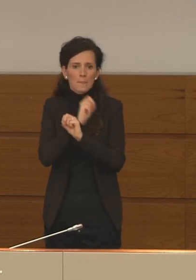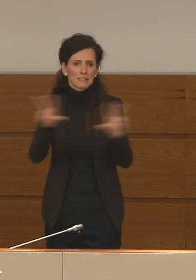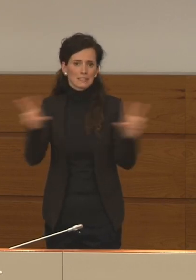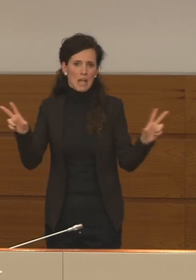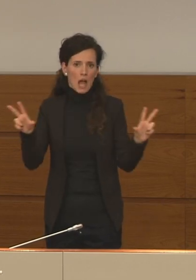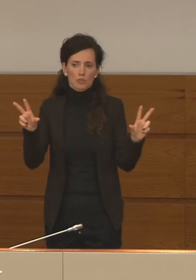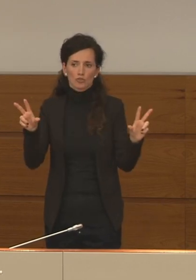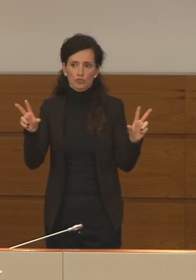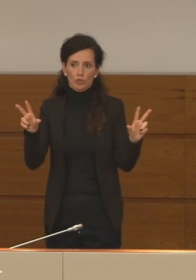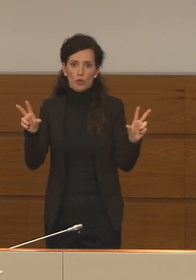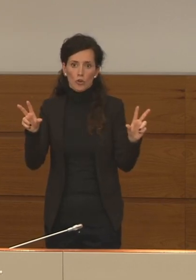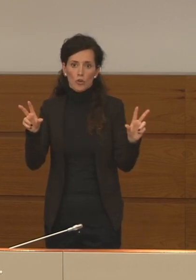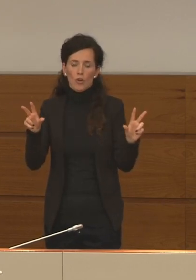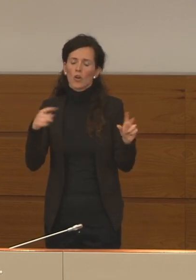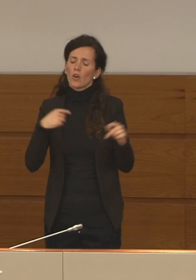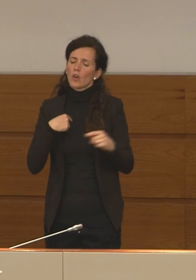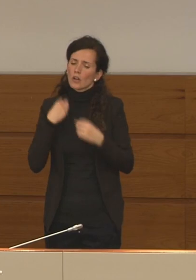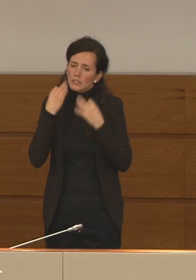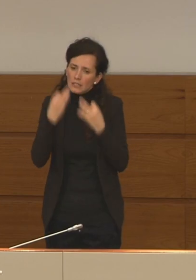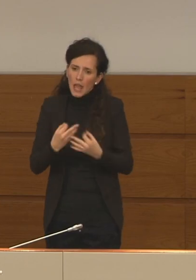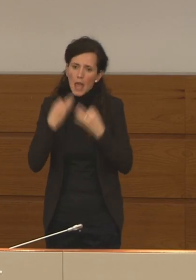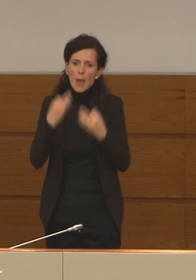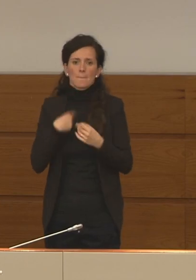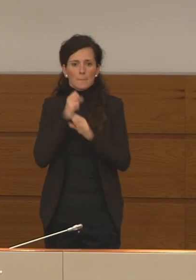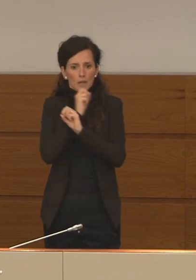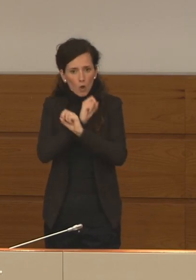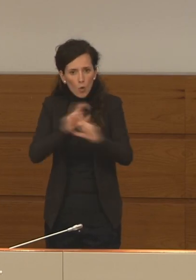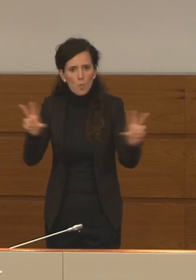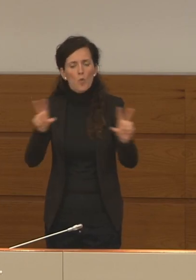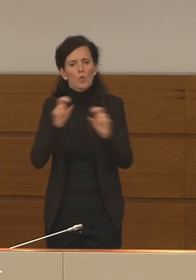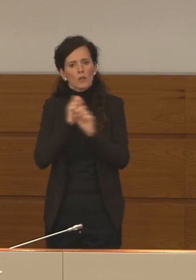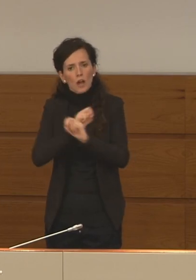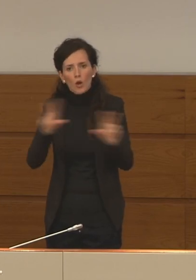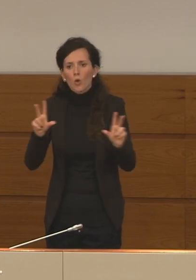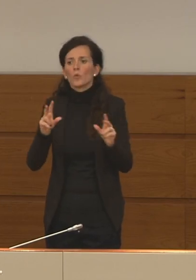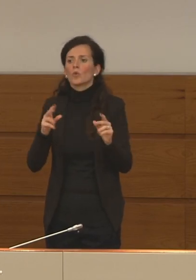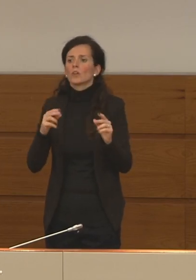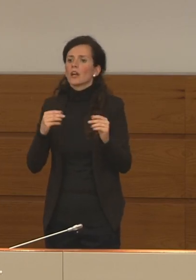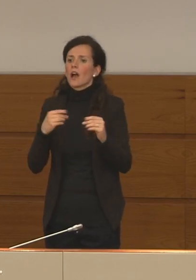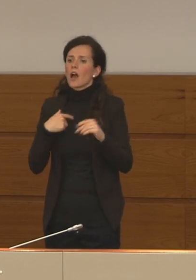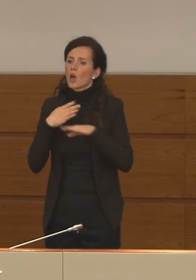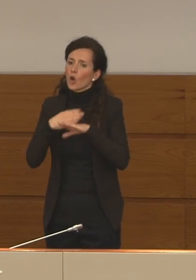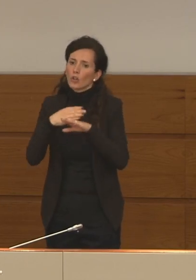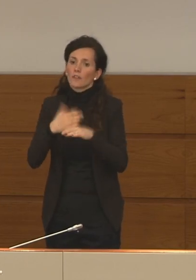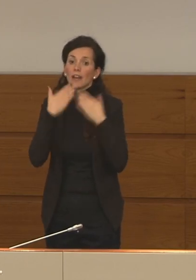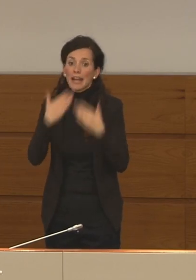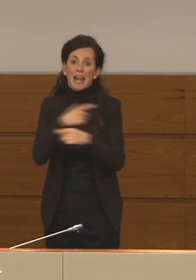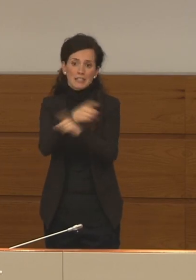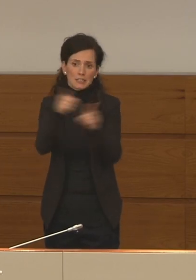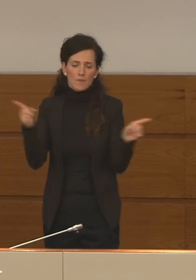dobbiamo con forza comunicare e veicolare anche attraverso di voi. Grazie a tutti.